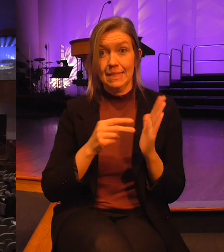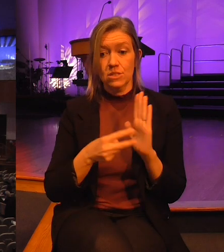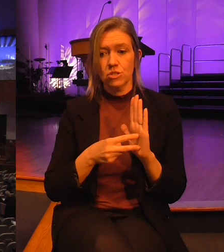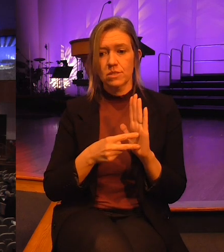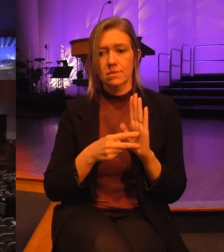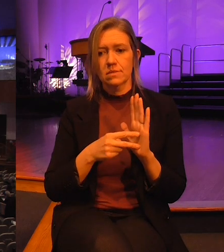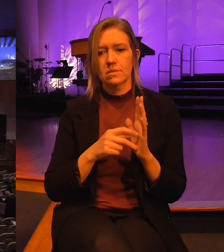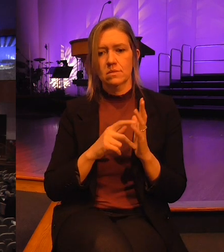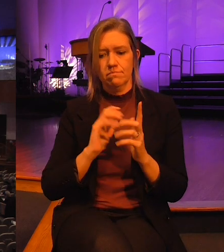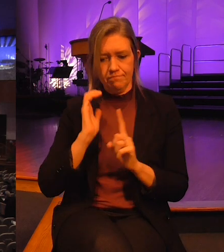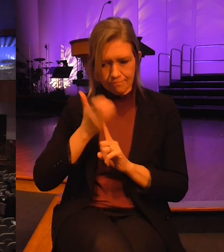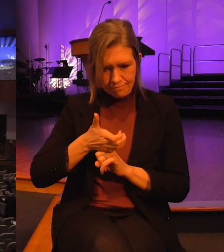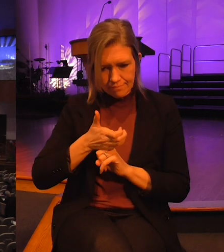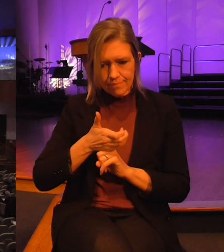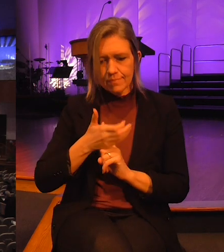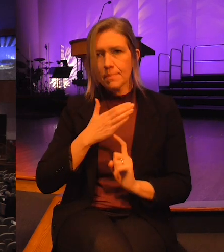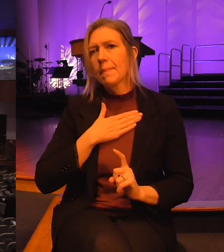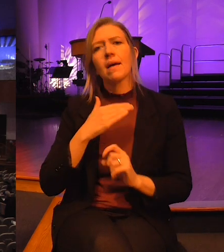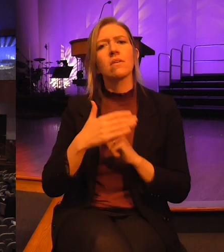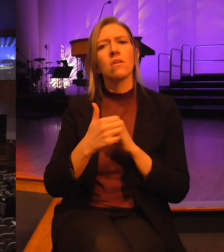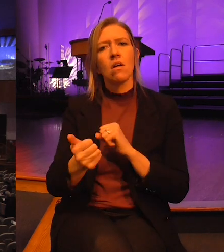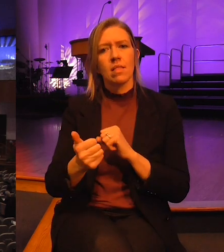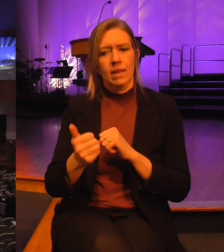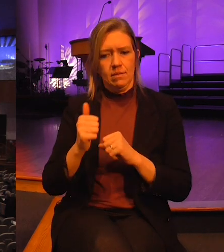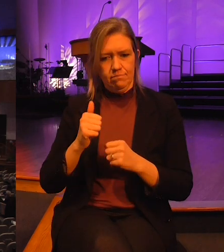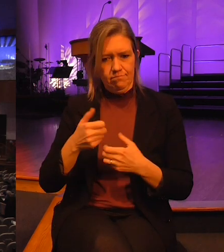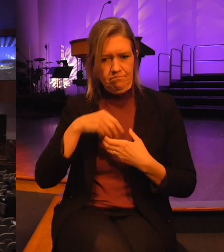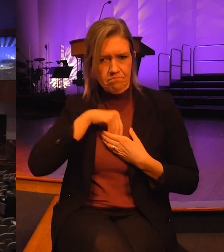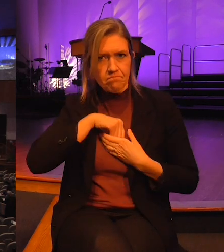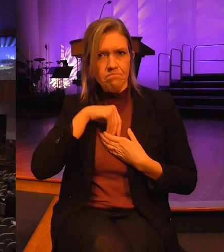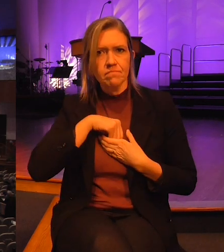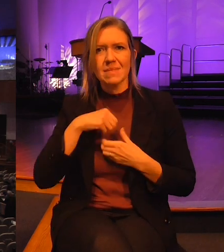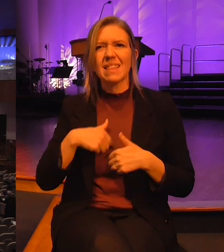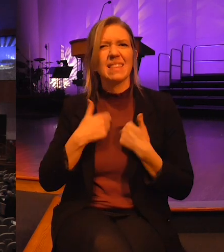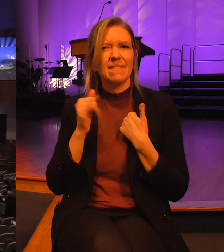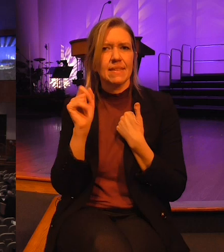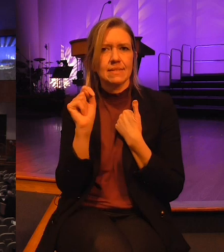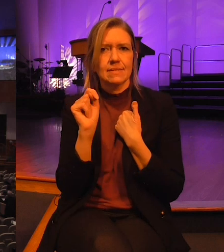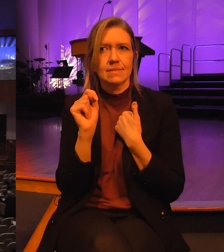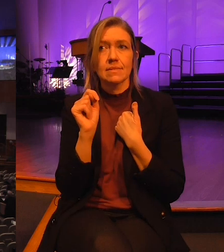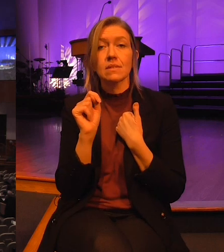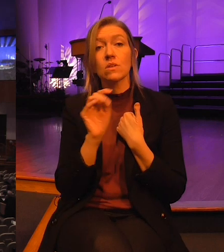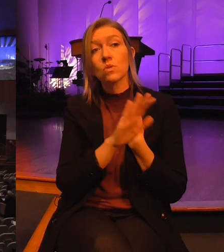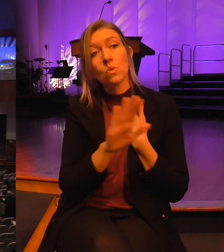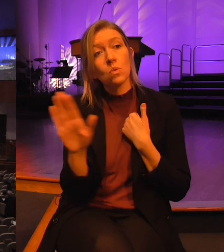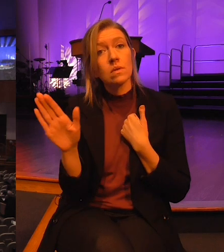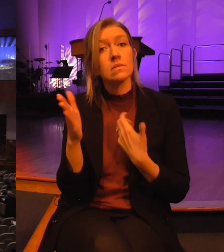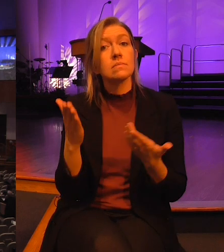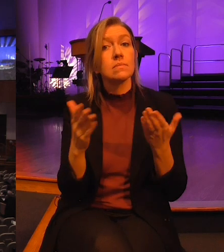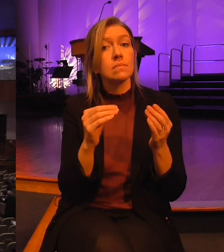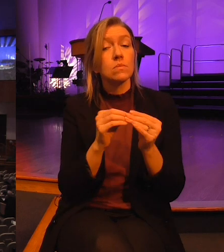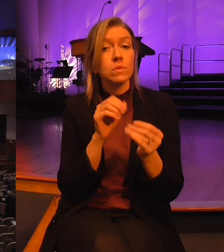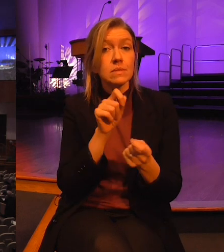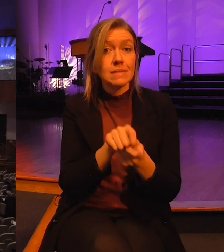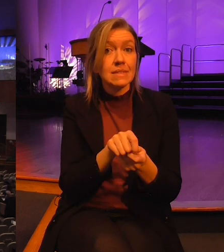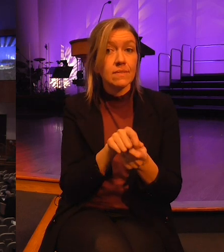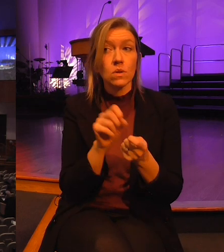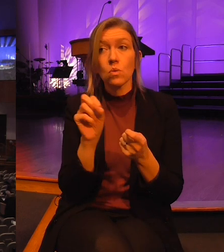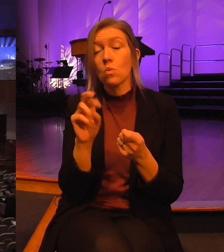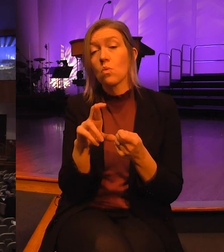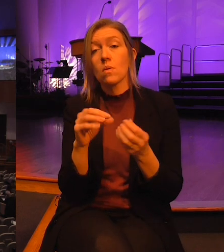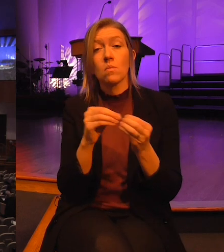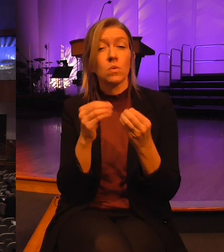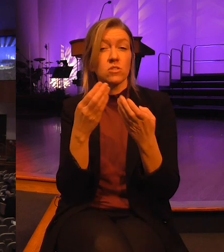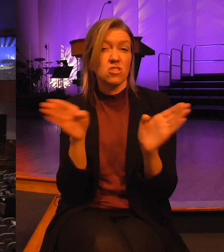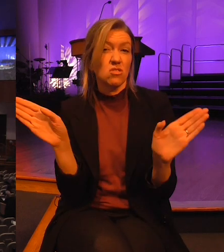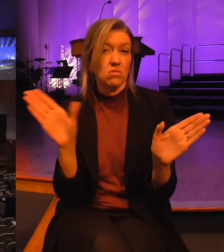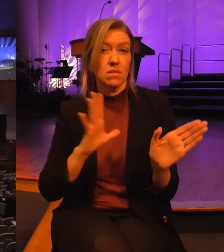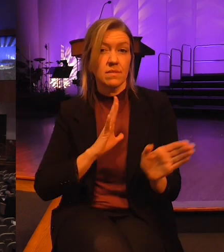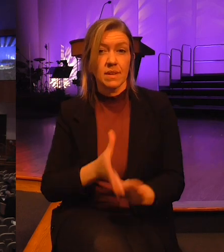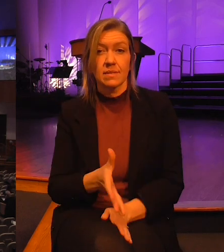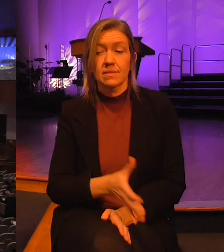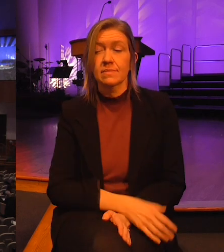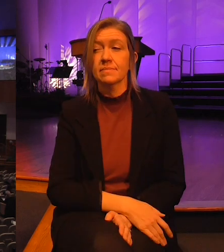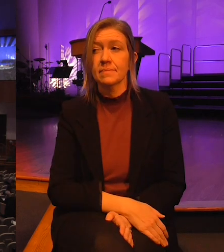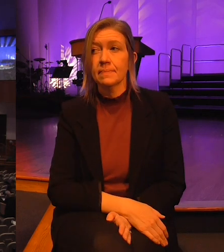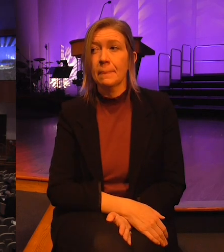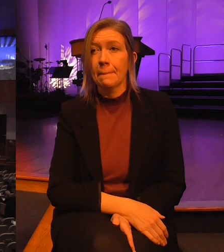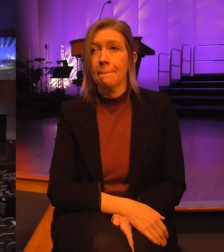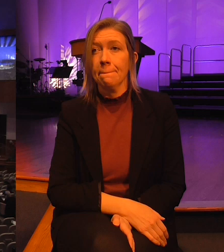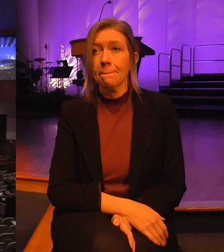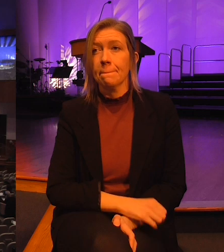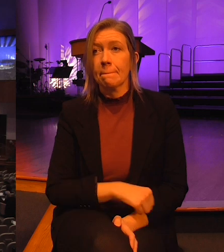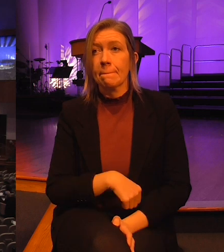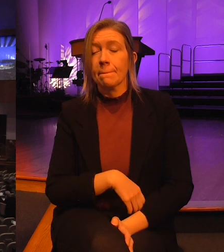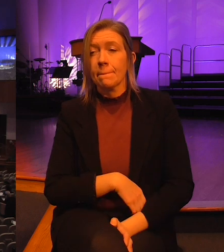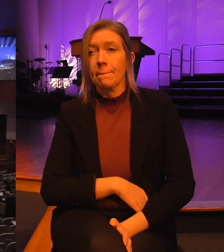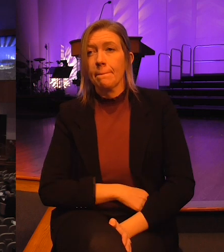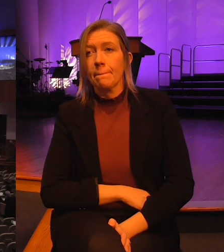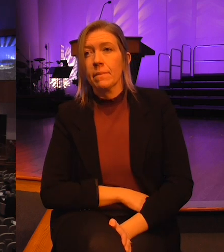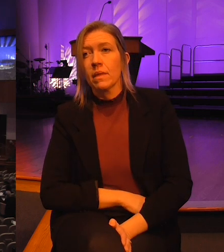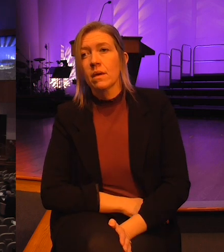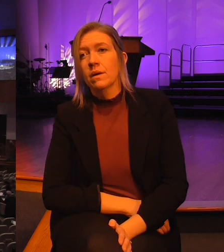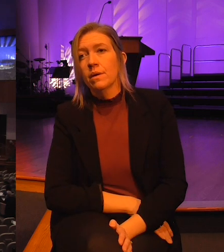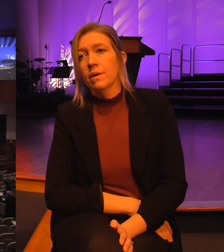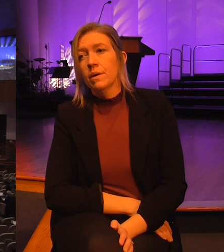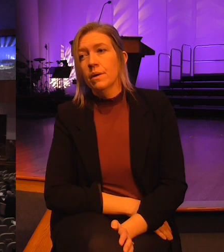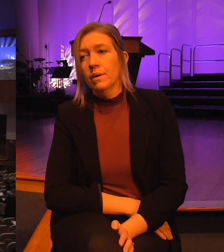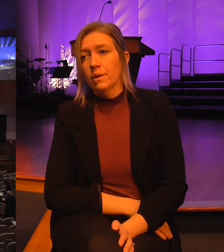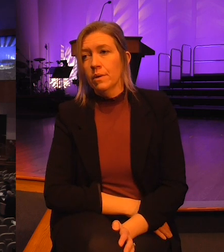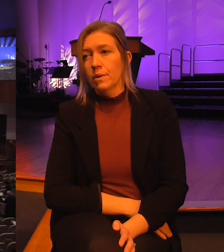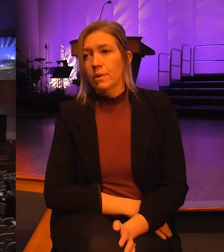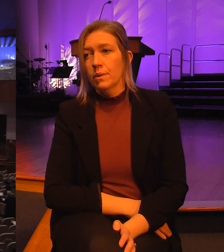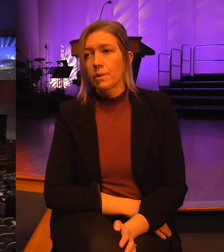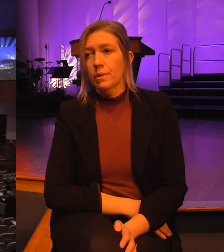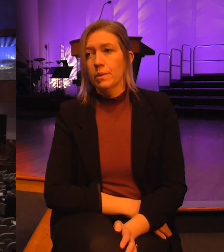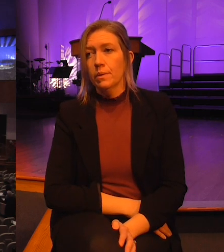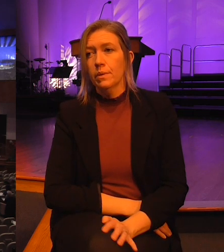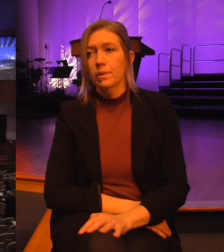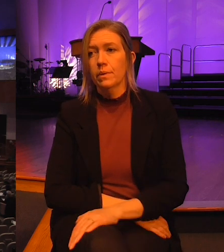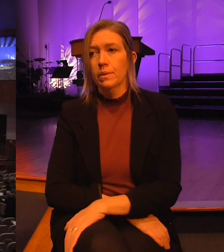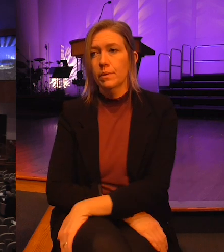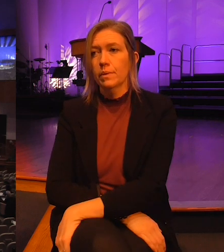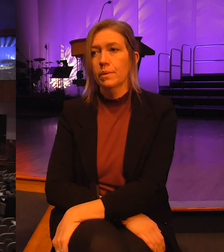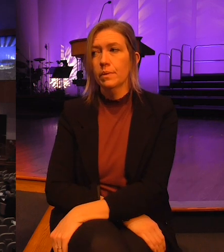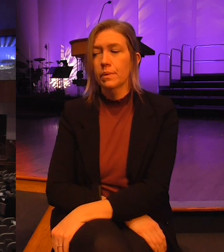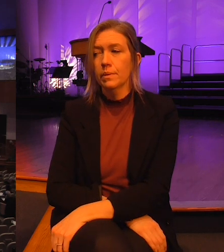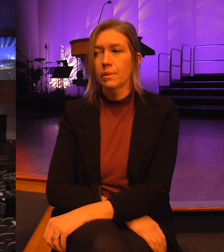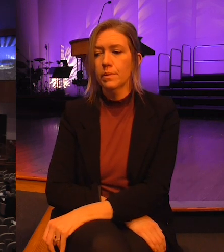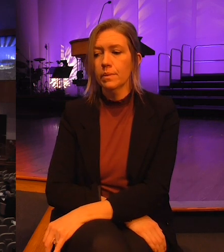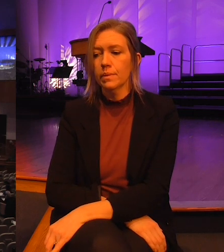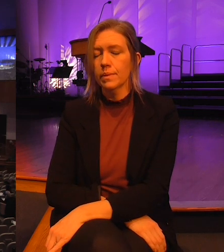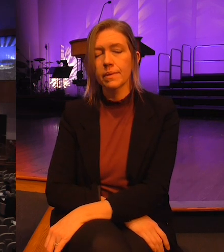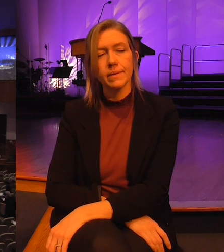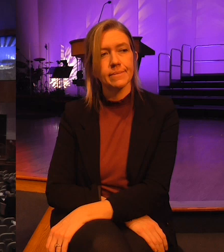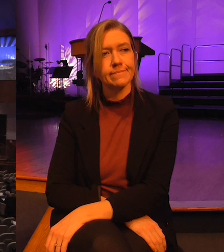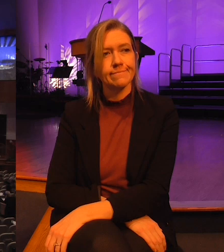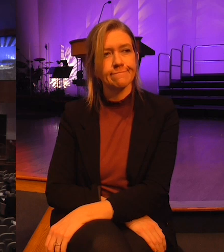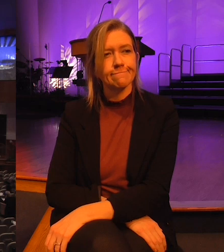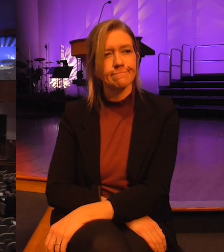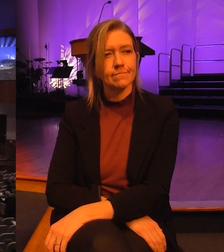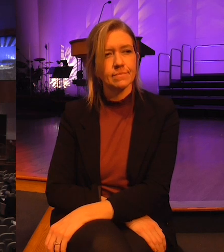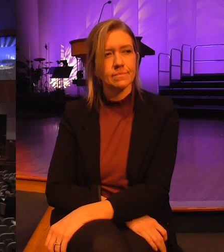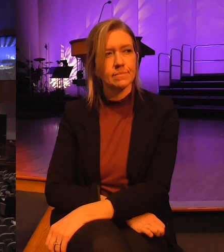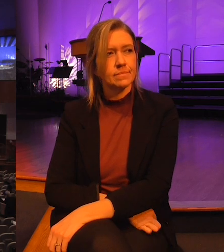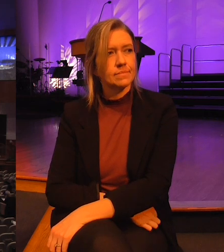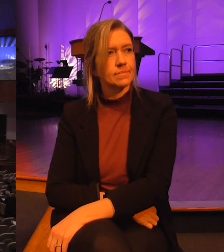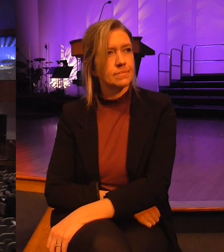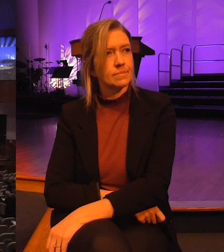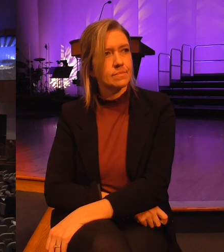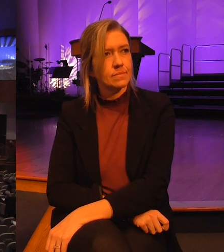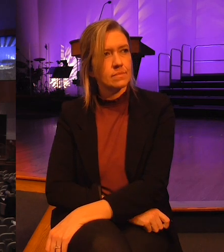es mi intención clave la tuya puede ser algo más específico o general